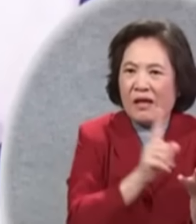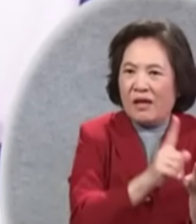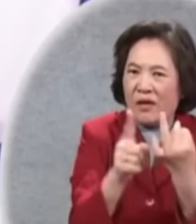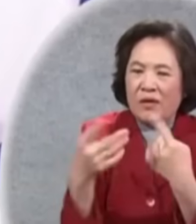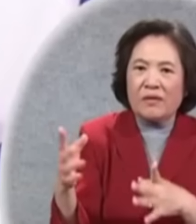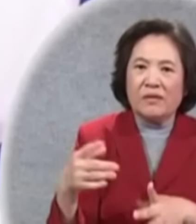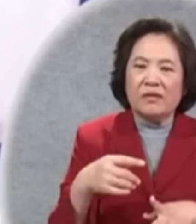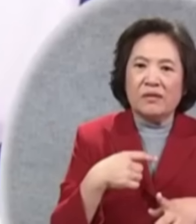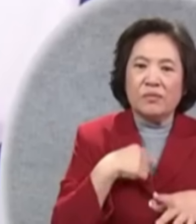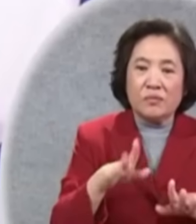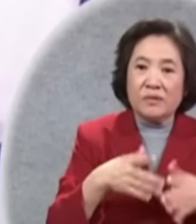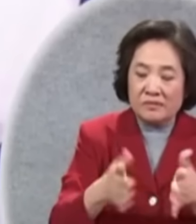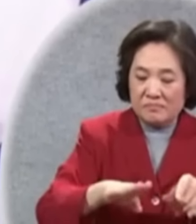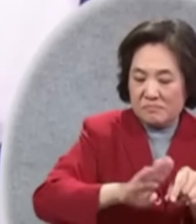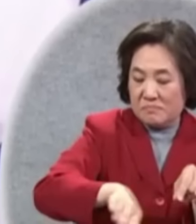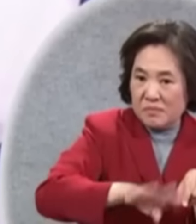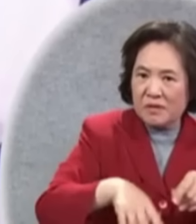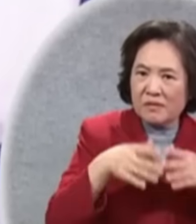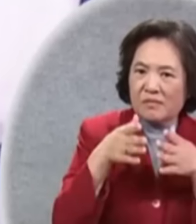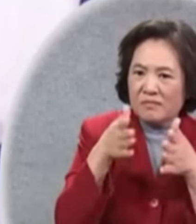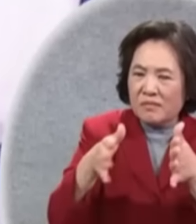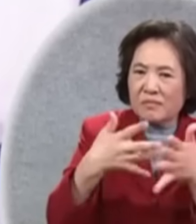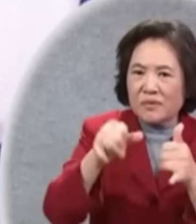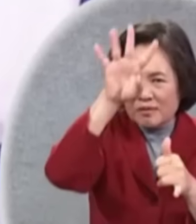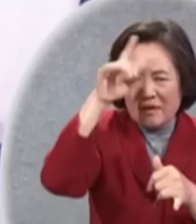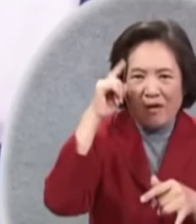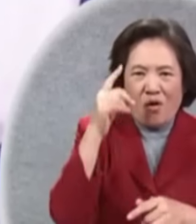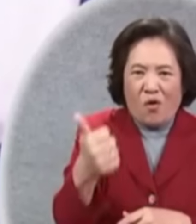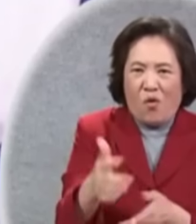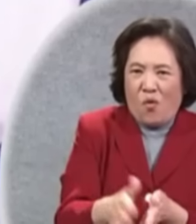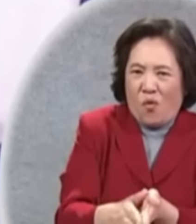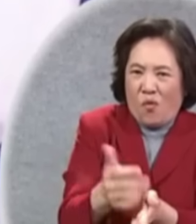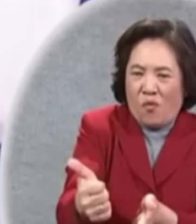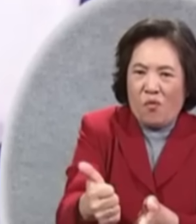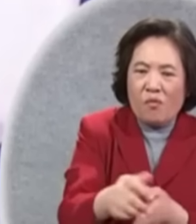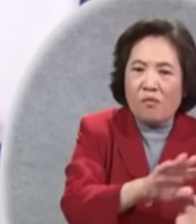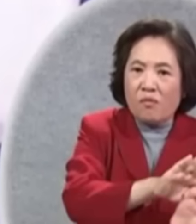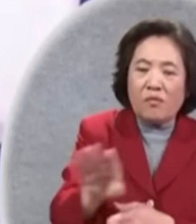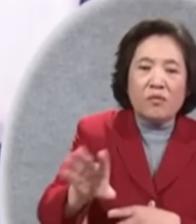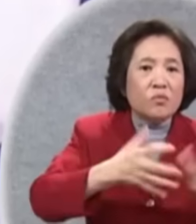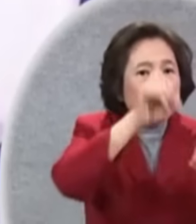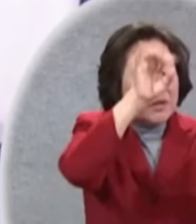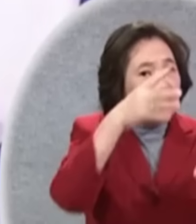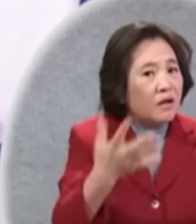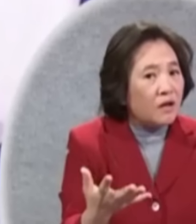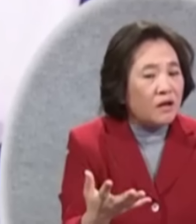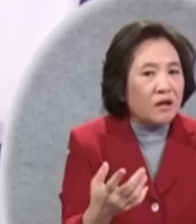我們一直中南部都熱愛民進黨 國民黨很委屈 國民黨像抱來的孩子